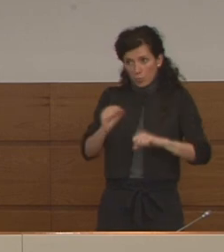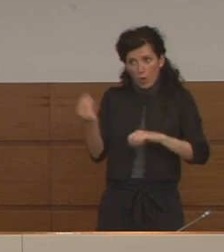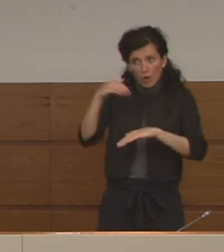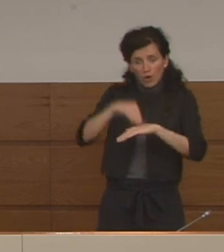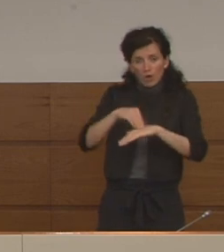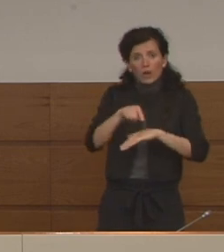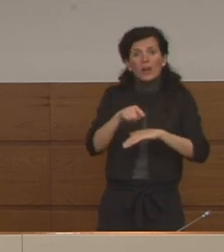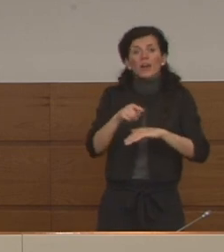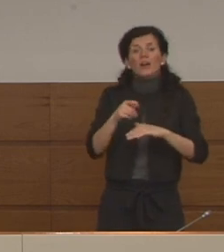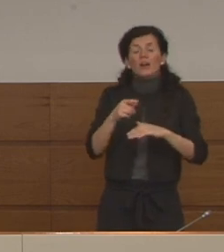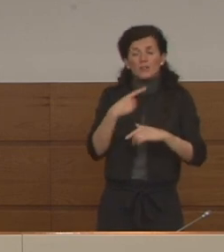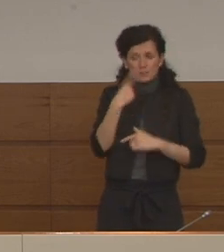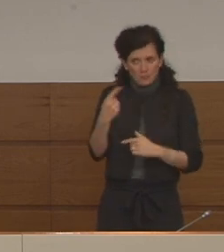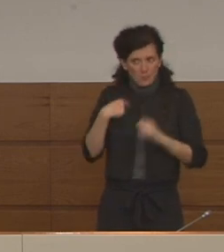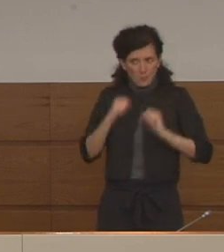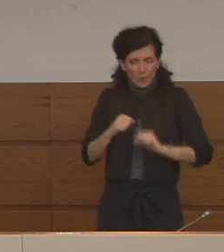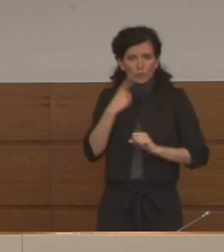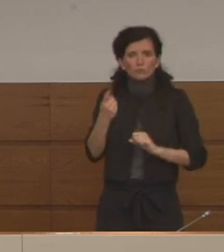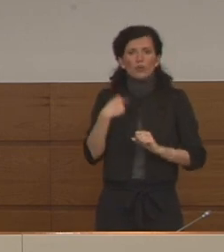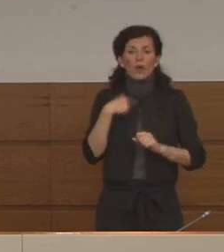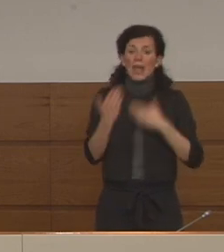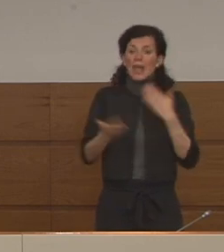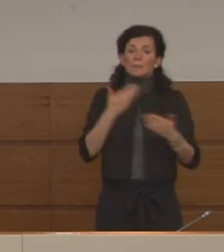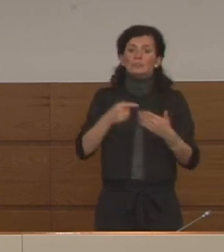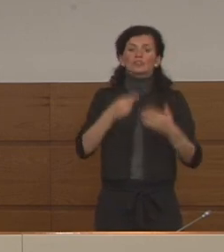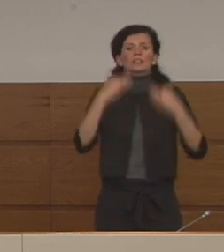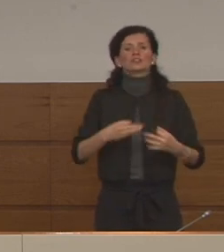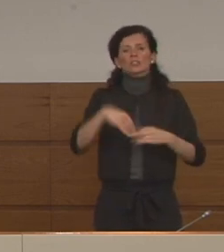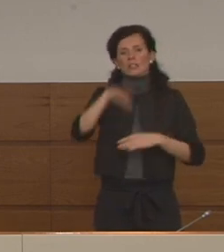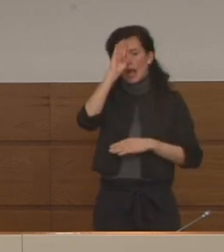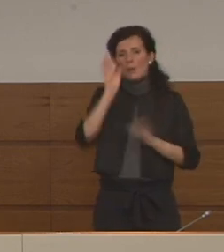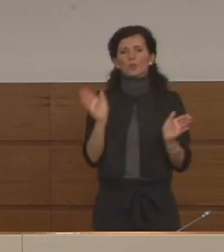quale può decidere il Capo Dipartimento Protezione Civile, Commissario Delegato,